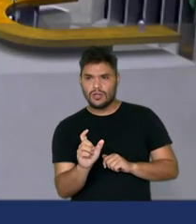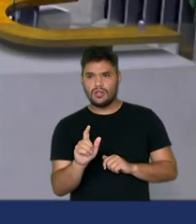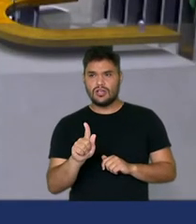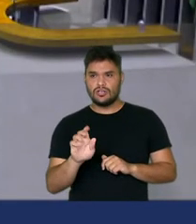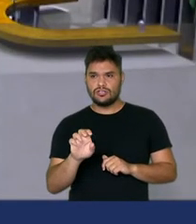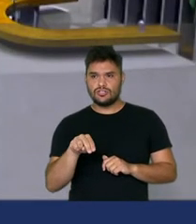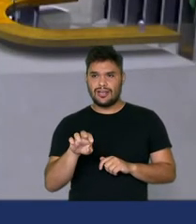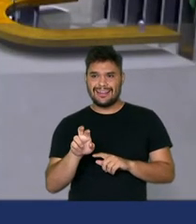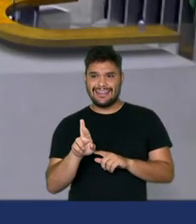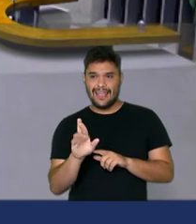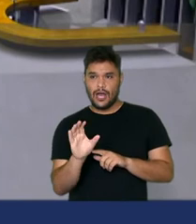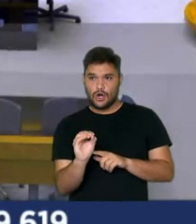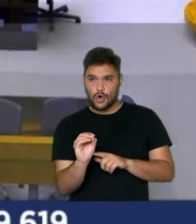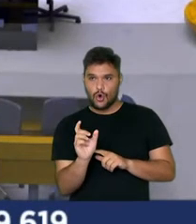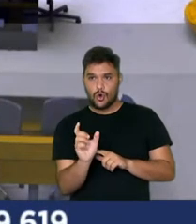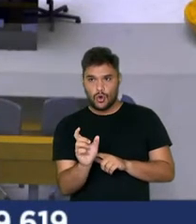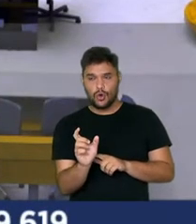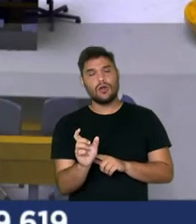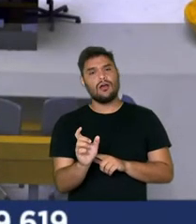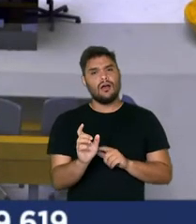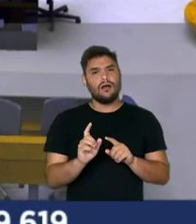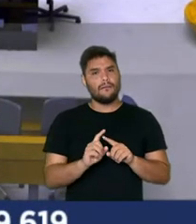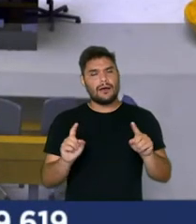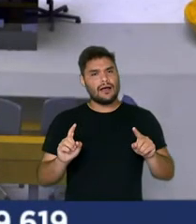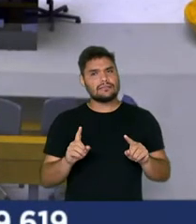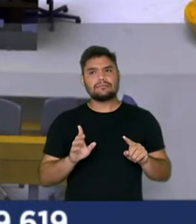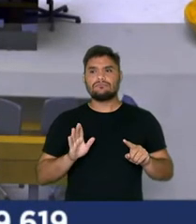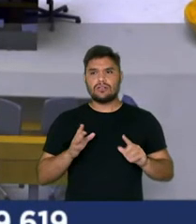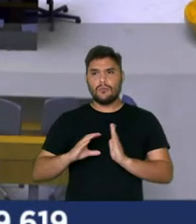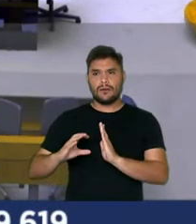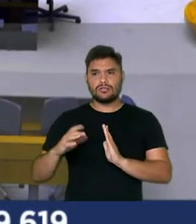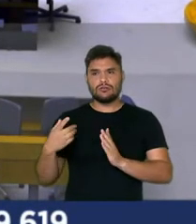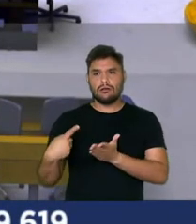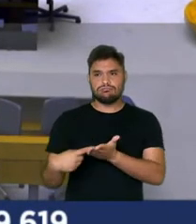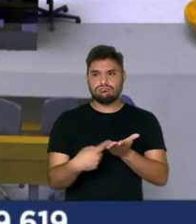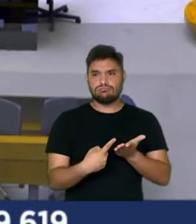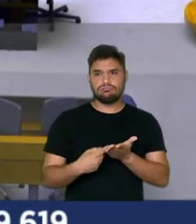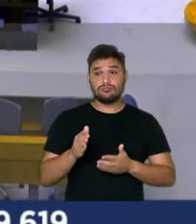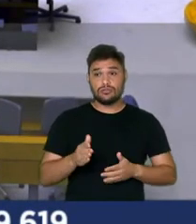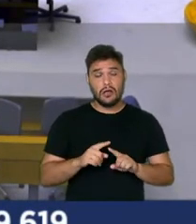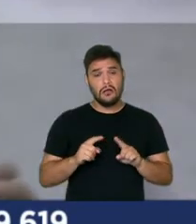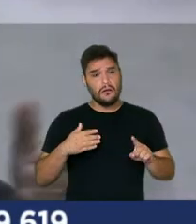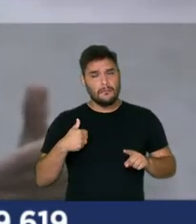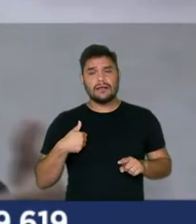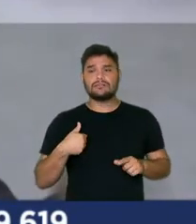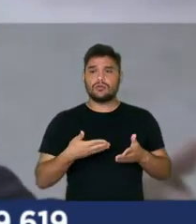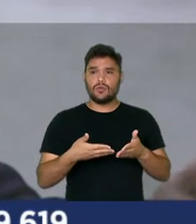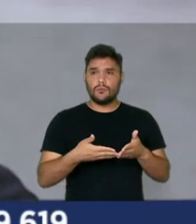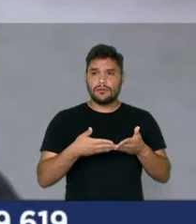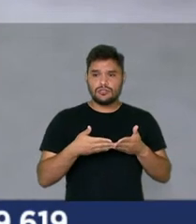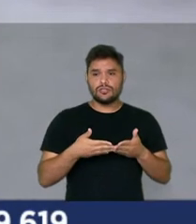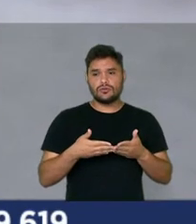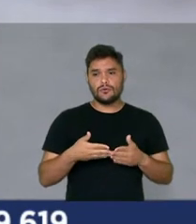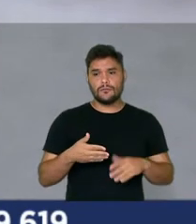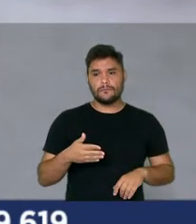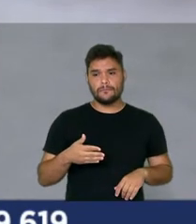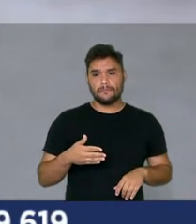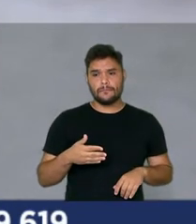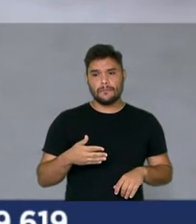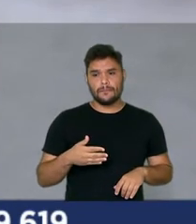DEPUTADO ELI BORGES. [DEPUTADO]: É MATÉRIA DE CONSENSO NÃO HAVIA ISSO NO IMPACTO